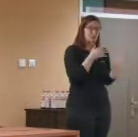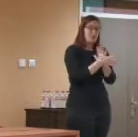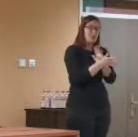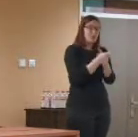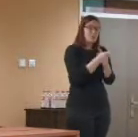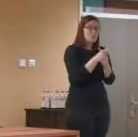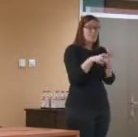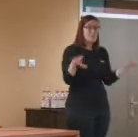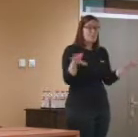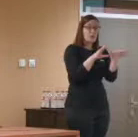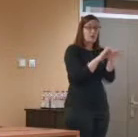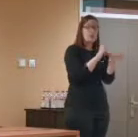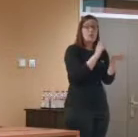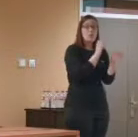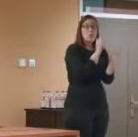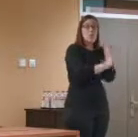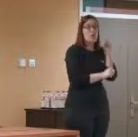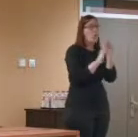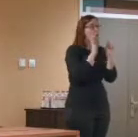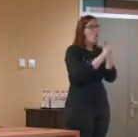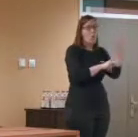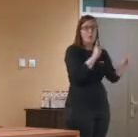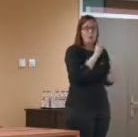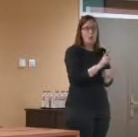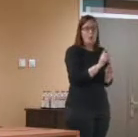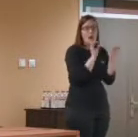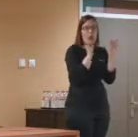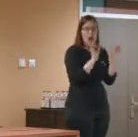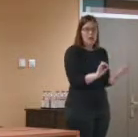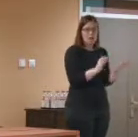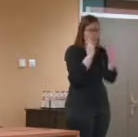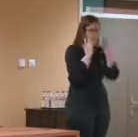la corrupción propiamente dicha, a sobrecostes de Feria de Valencia,